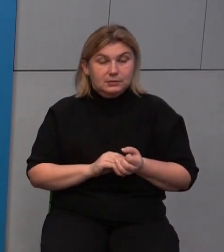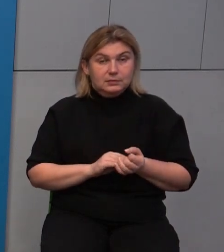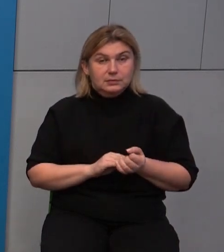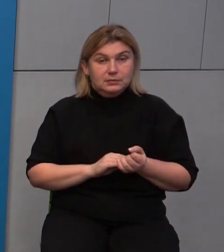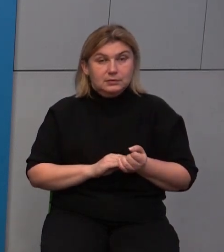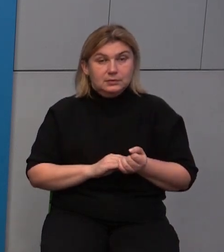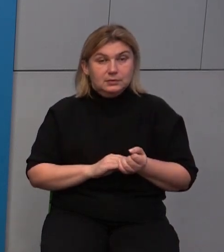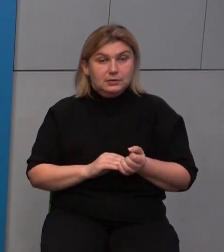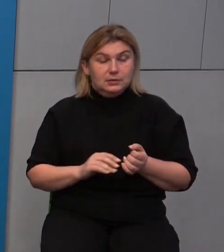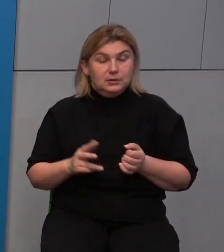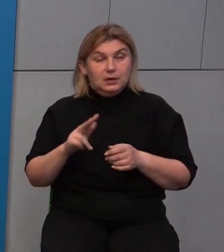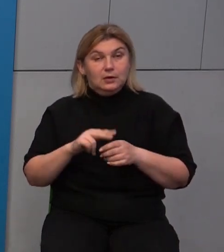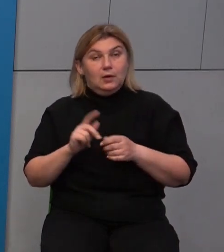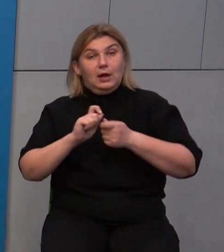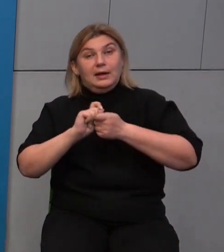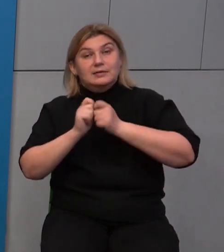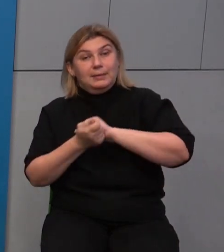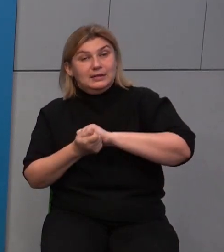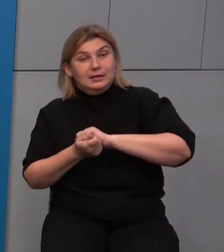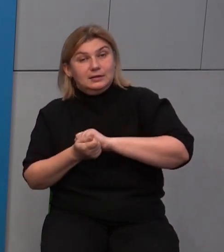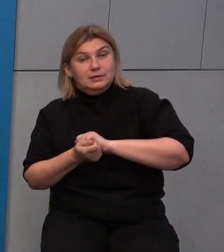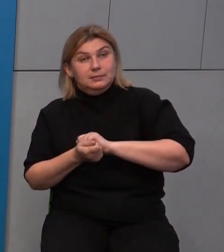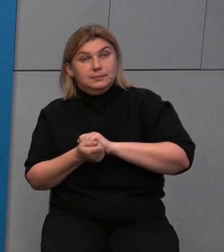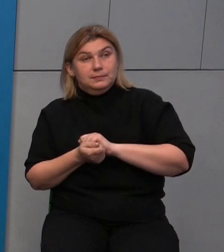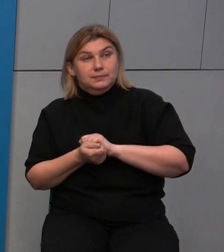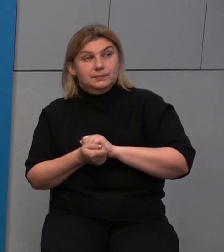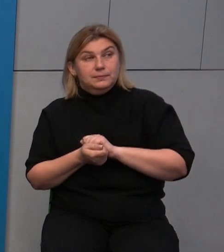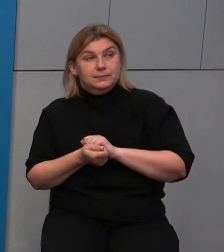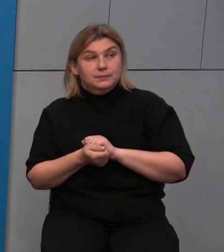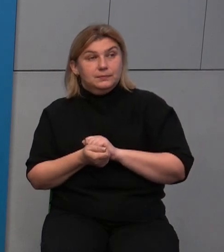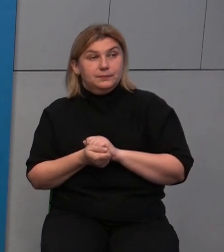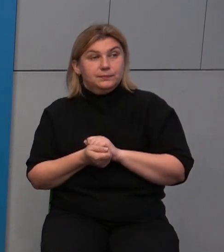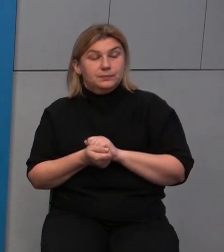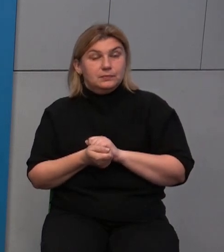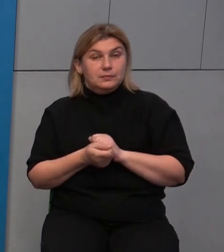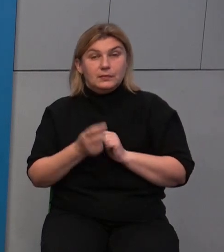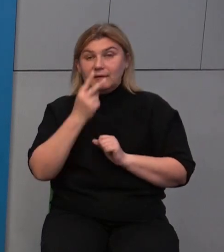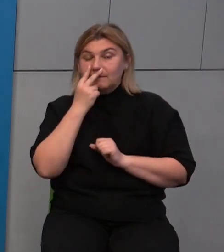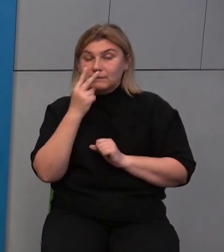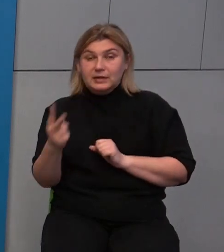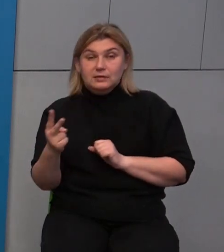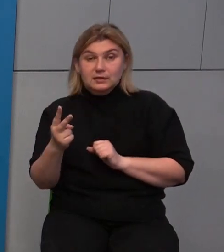które trochę zmieniają kwestie postrzegania własnej rodziny